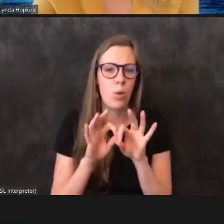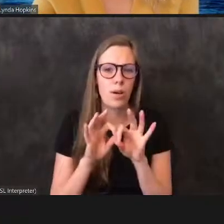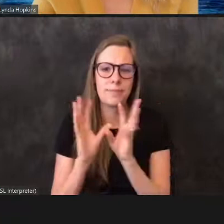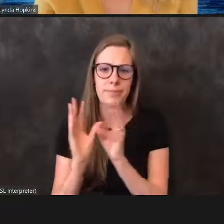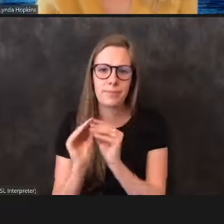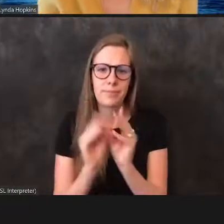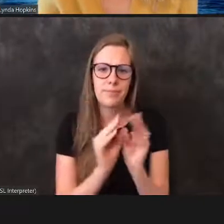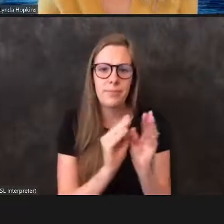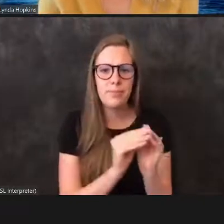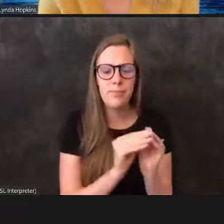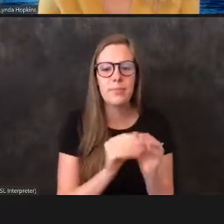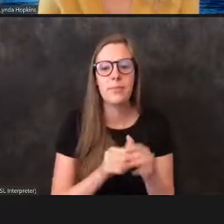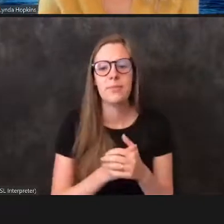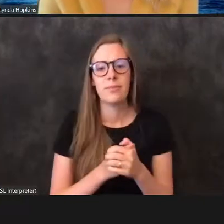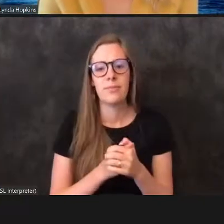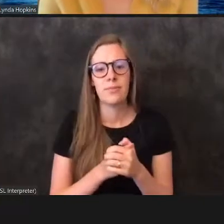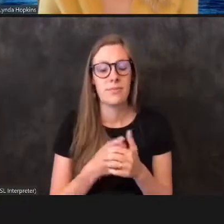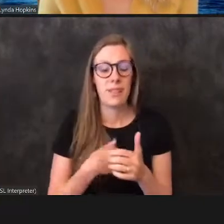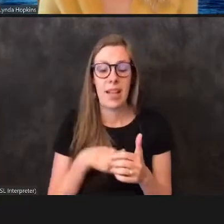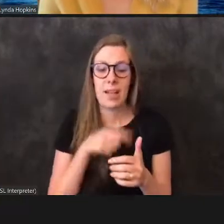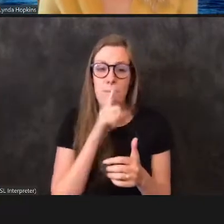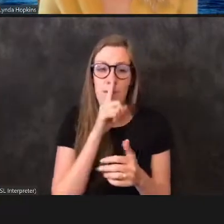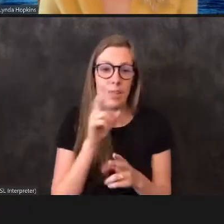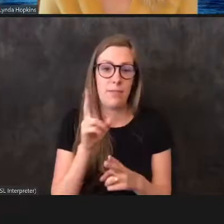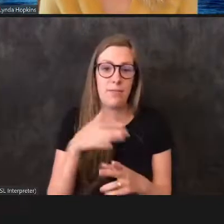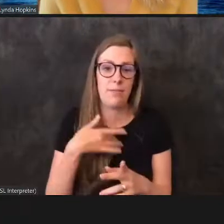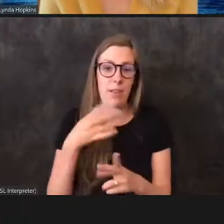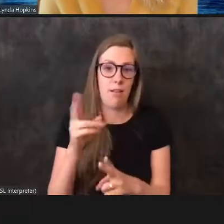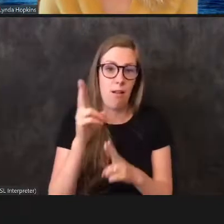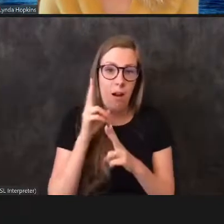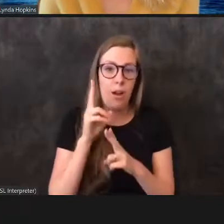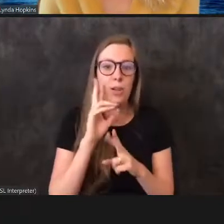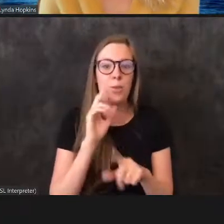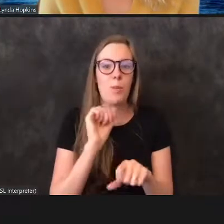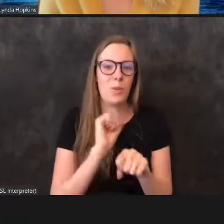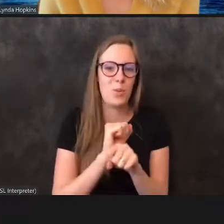Supervisaré Robbins sobre Zoom Hopkins. Soy honrado de poder trabajar en Keyn